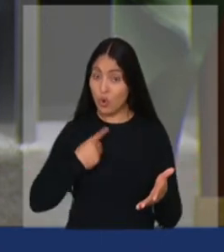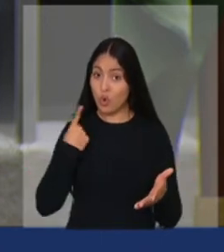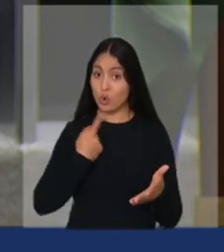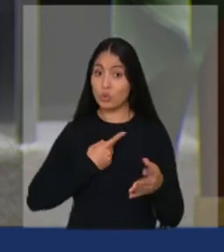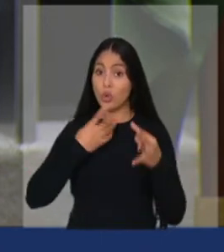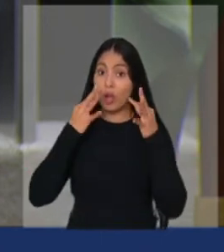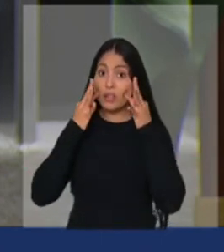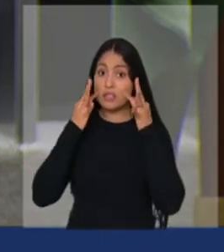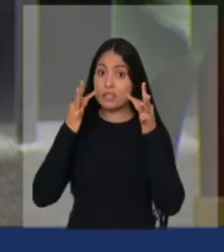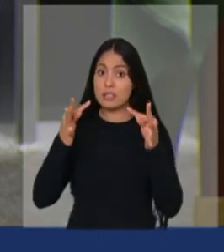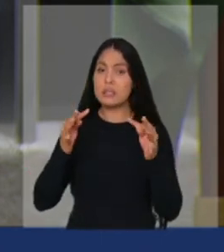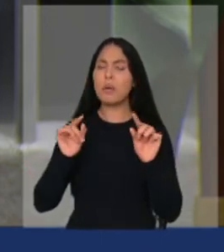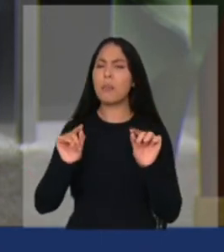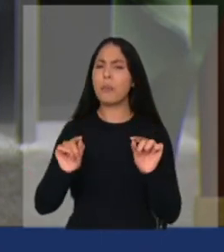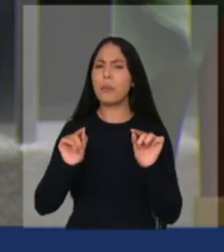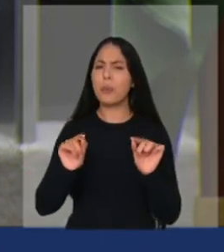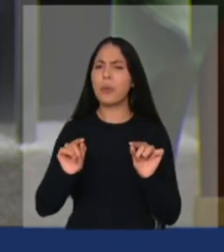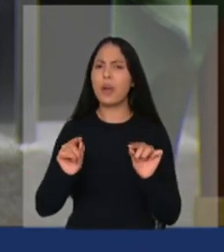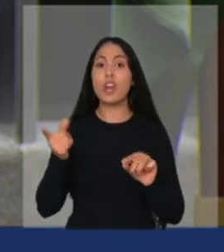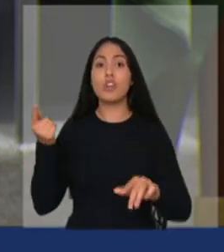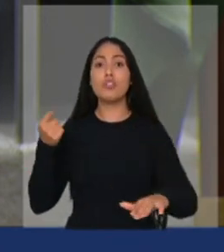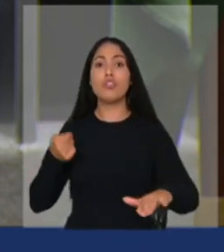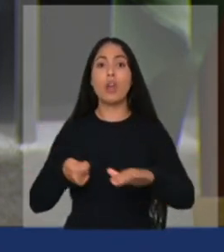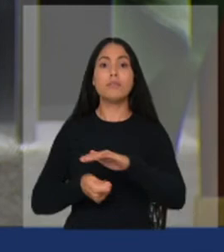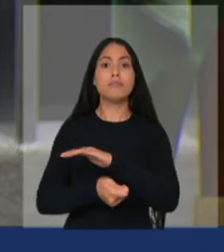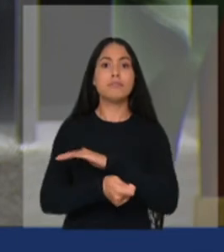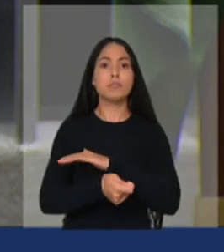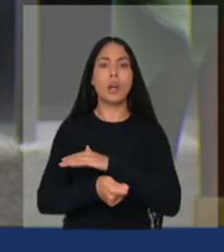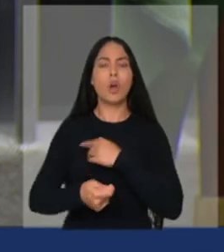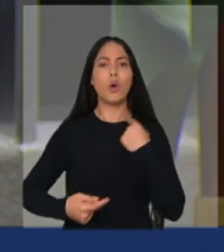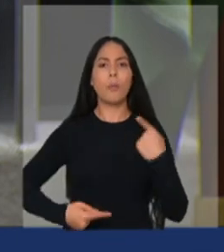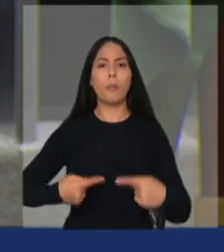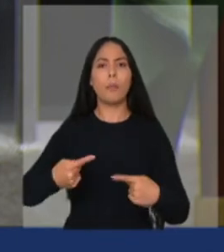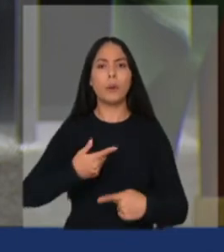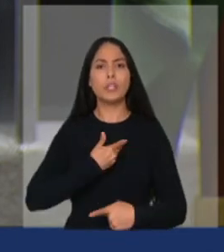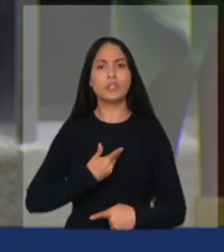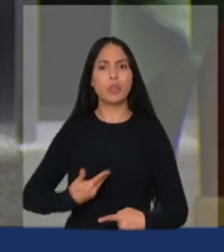PORTO DE IP CEM, POR VER AS PESSOAS, PRODUZIR E CONSUMIR O QUE PRODUZIAM O NORDESTE PASSOU A CRESCER E MOSTRAR QUE